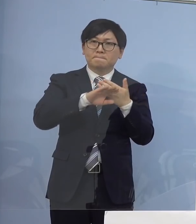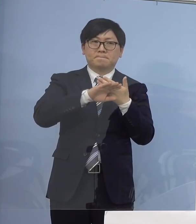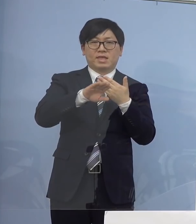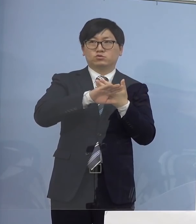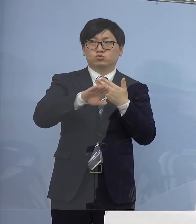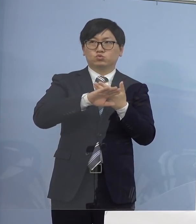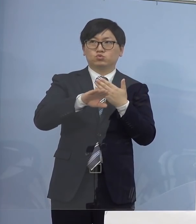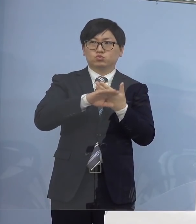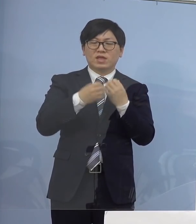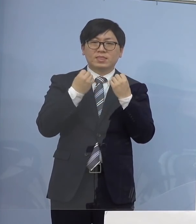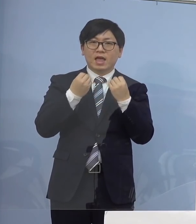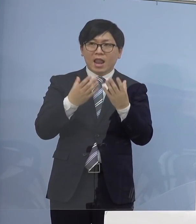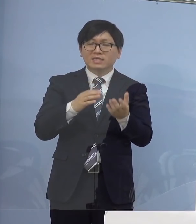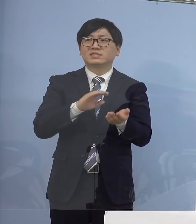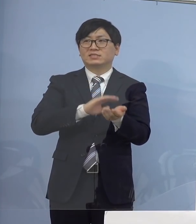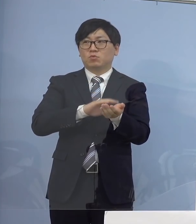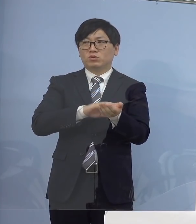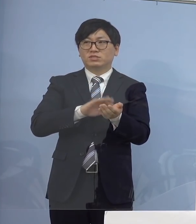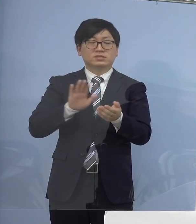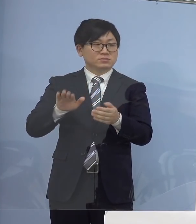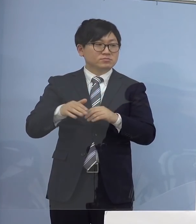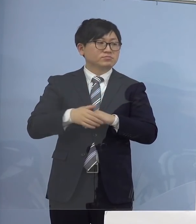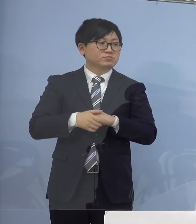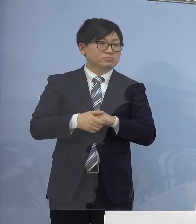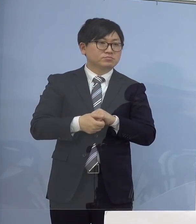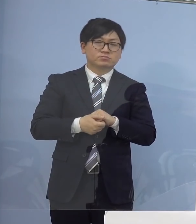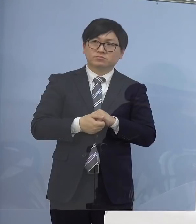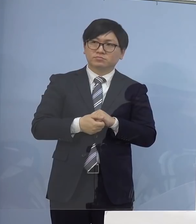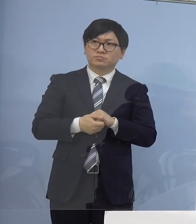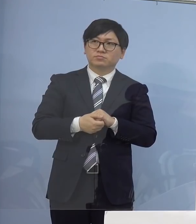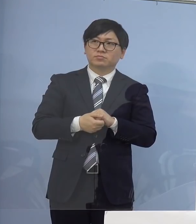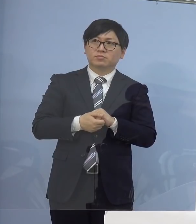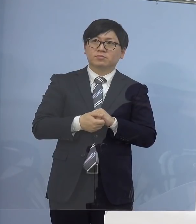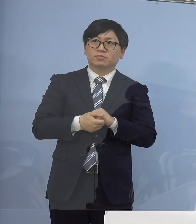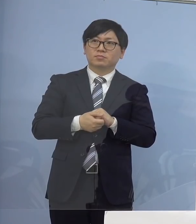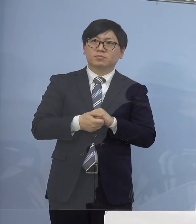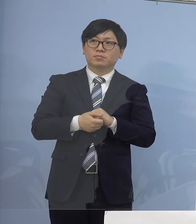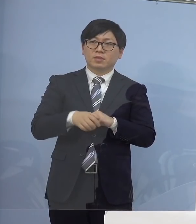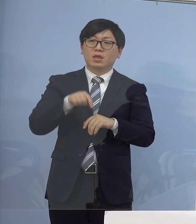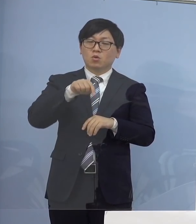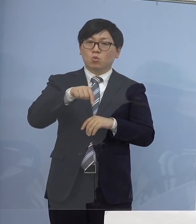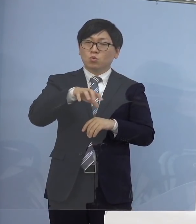こちらについては必要な接触者等の特定が 済んでおりまして